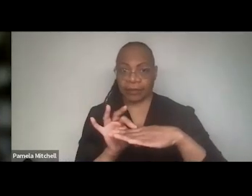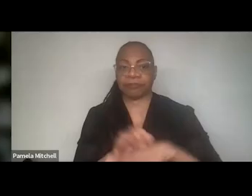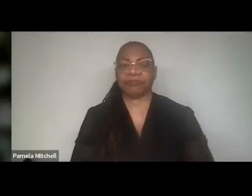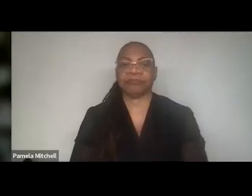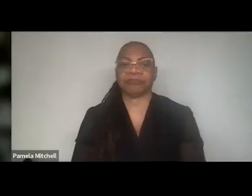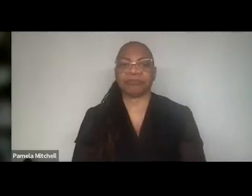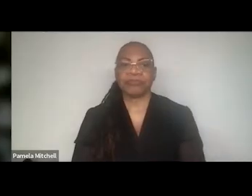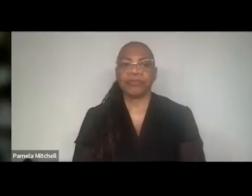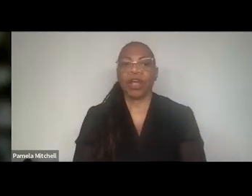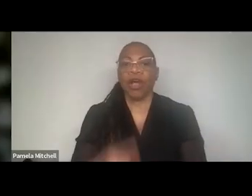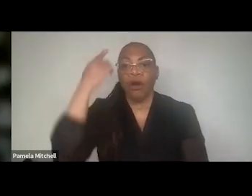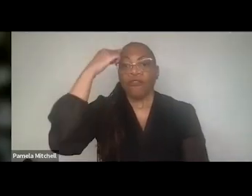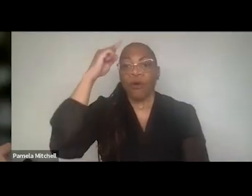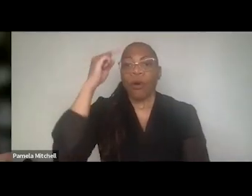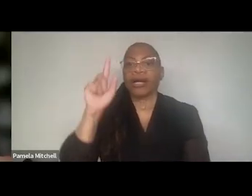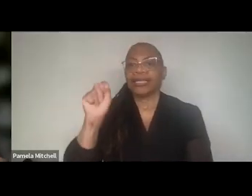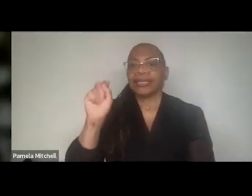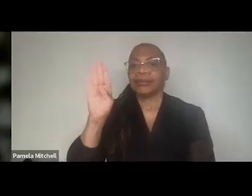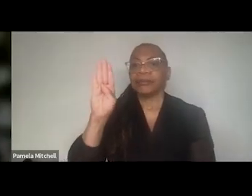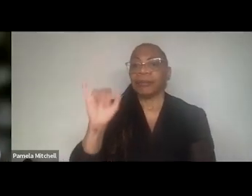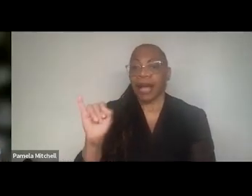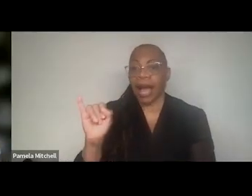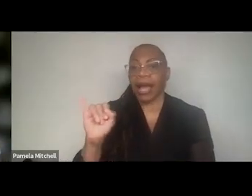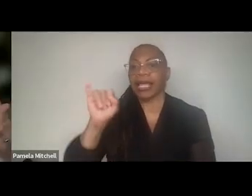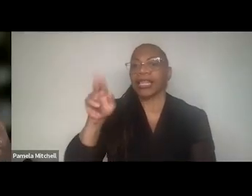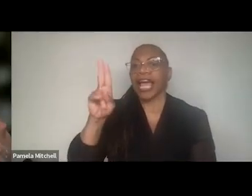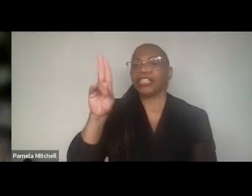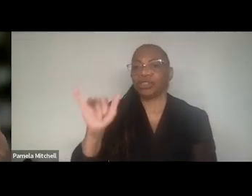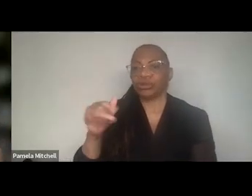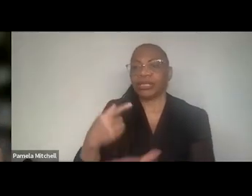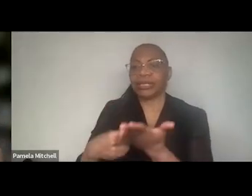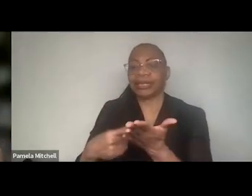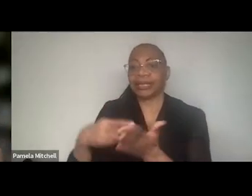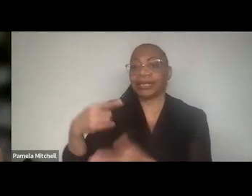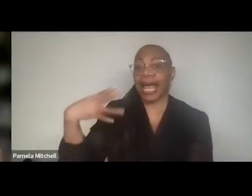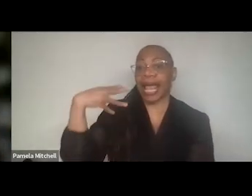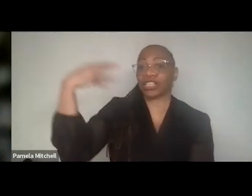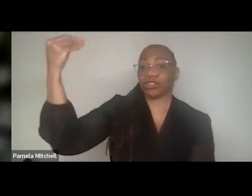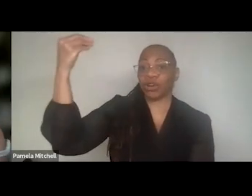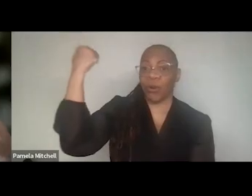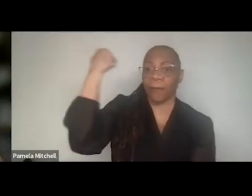Para la lesión cerebral traumática, que Judy definió antes como un golpe externo en la cabeza que ocurre en las personas,